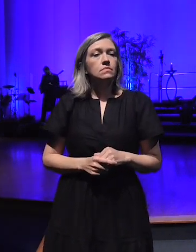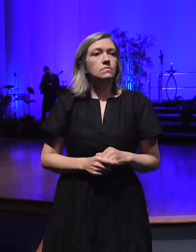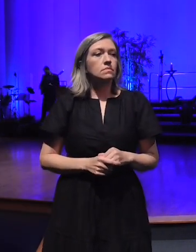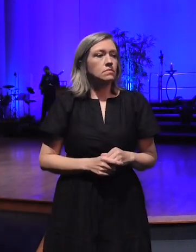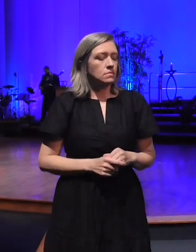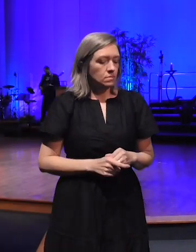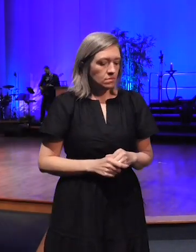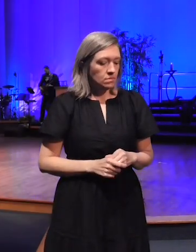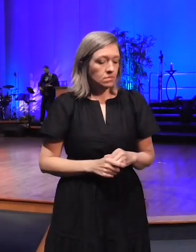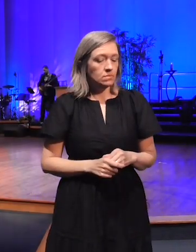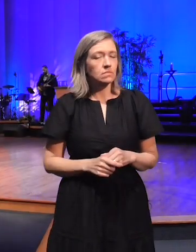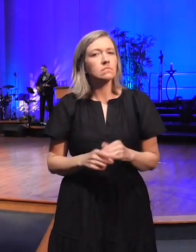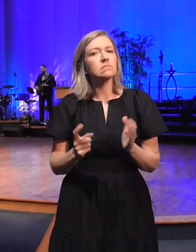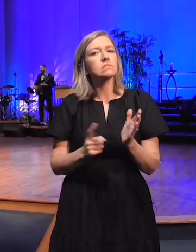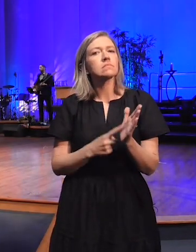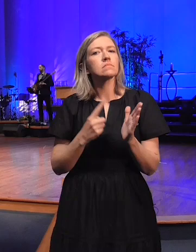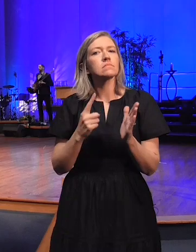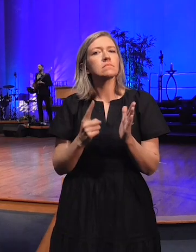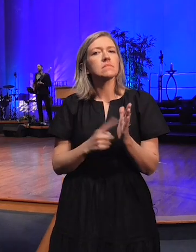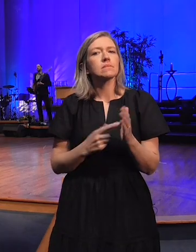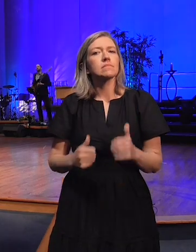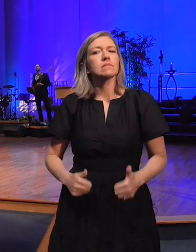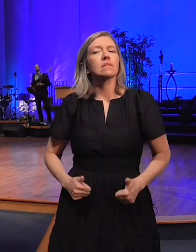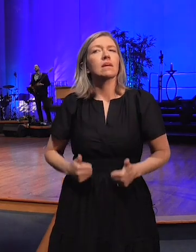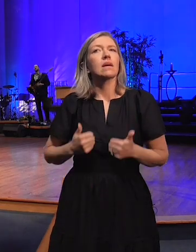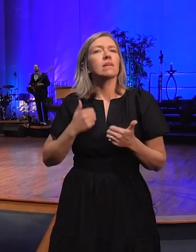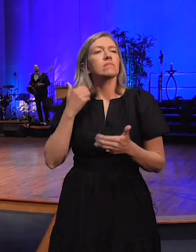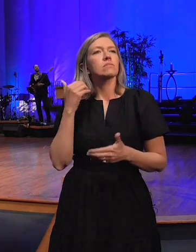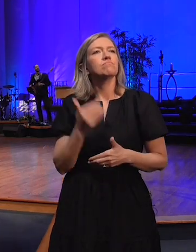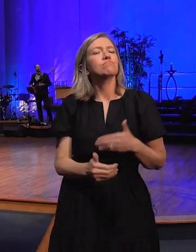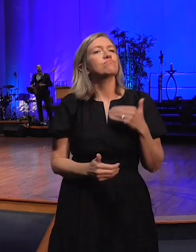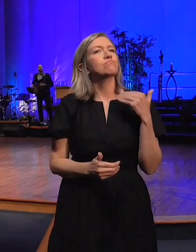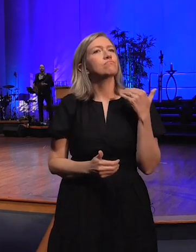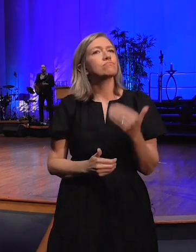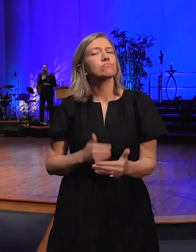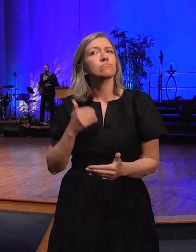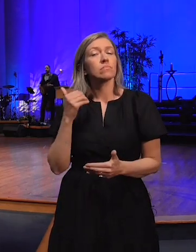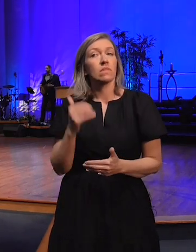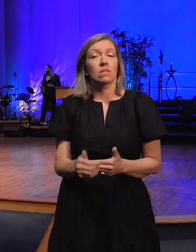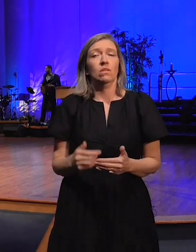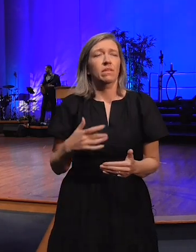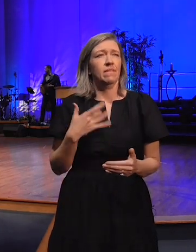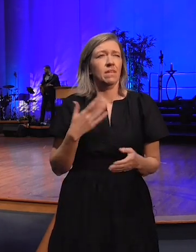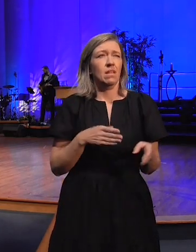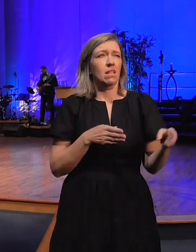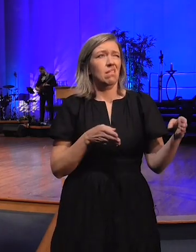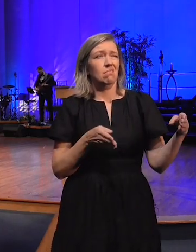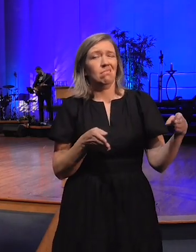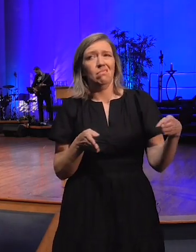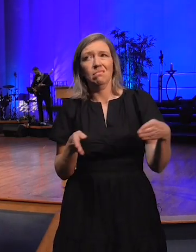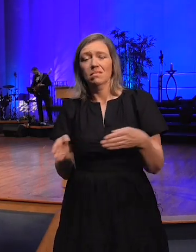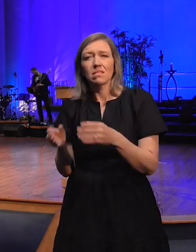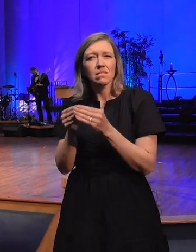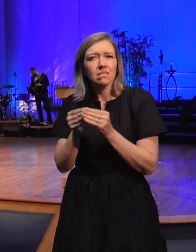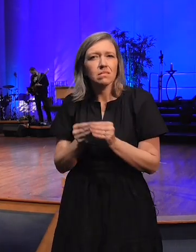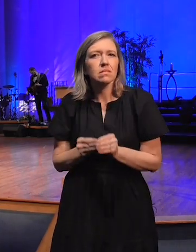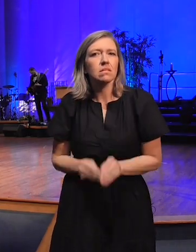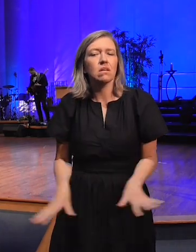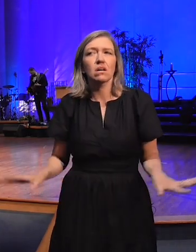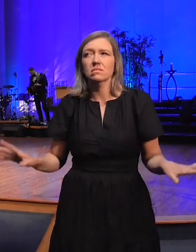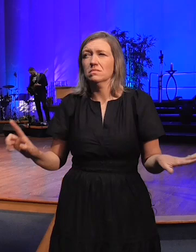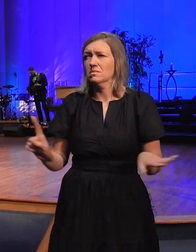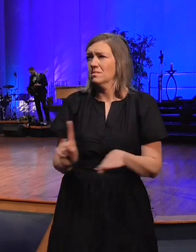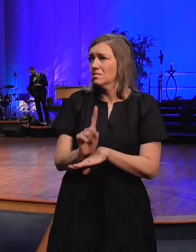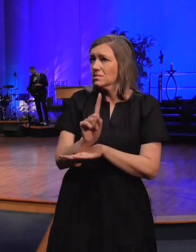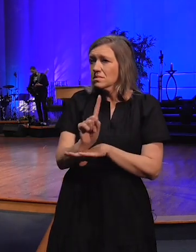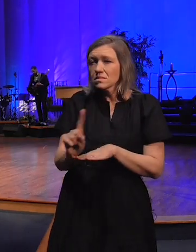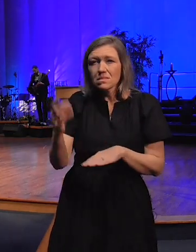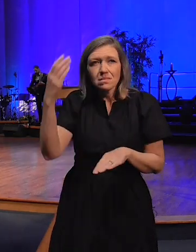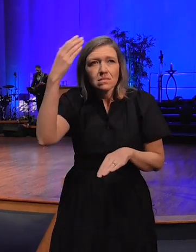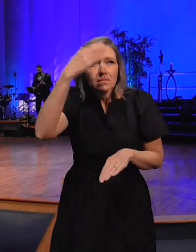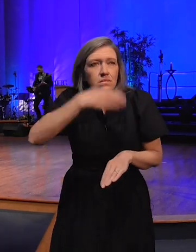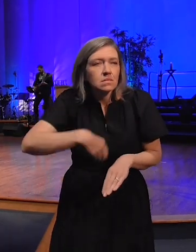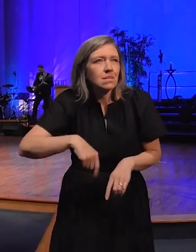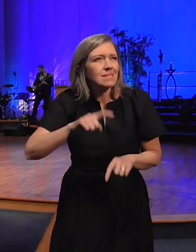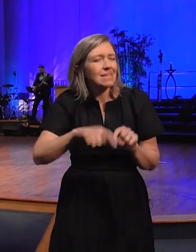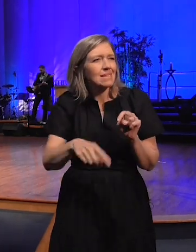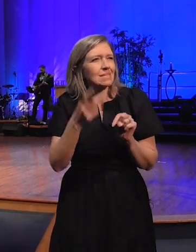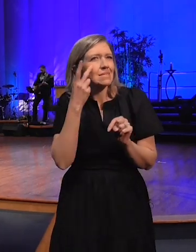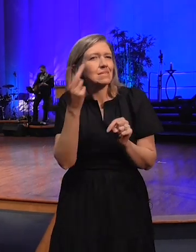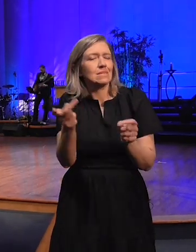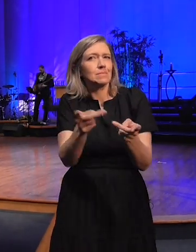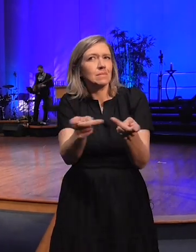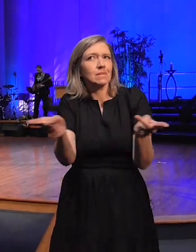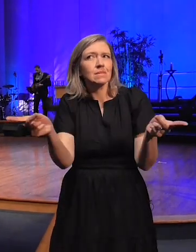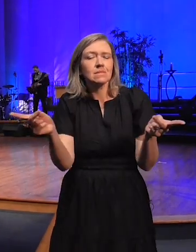momentos en los que puedes sentirte perdido y no puedes ver los lugares a los que